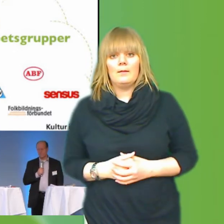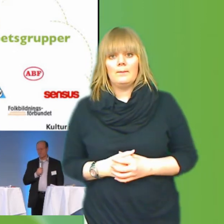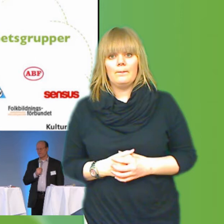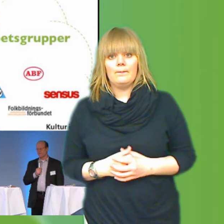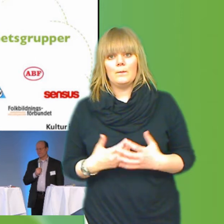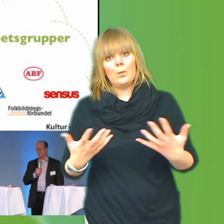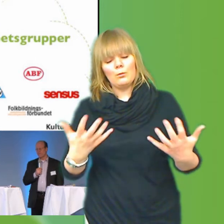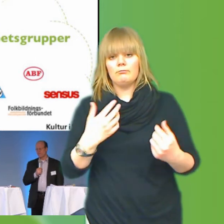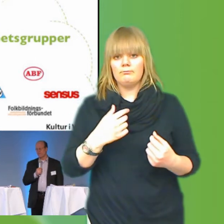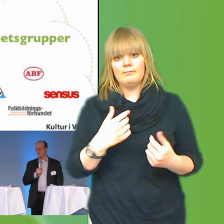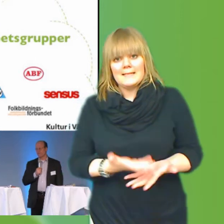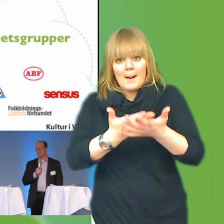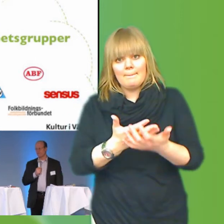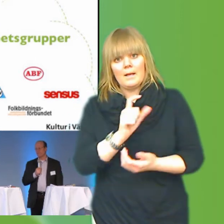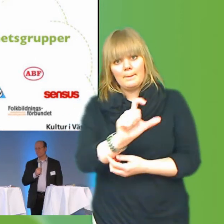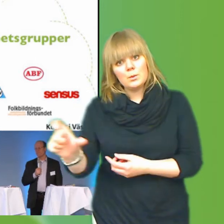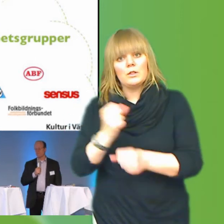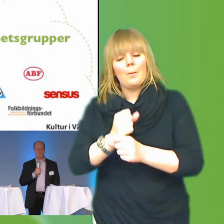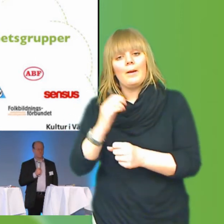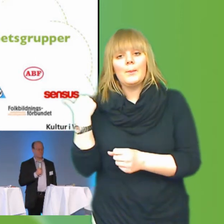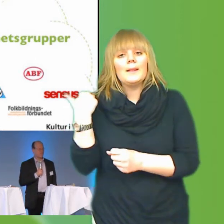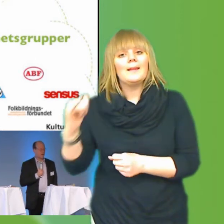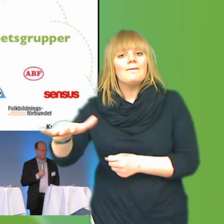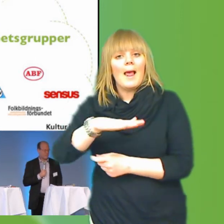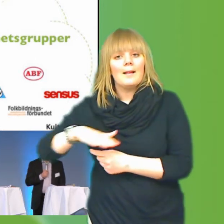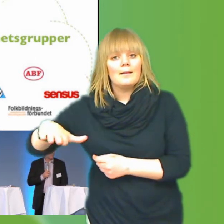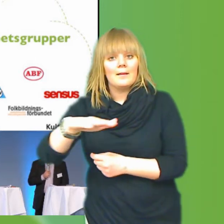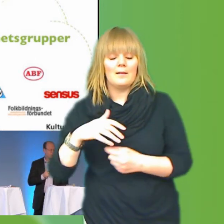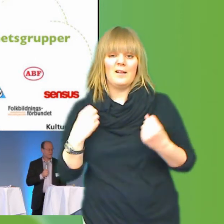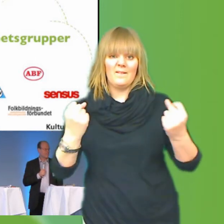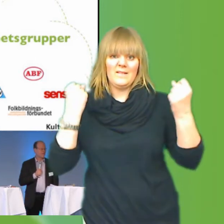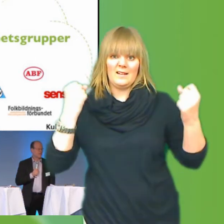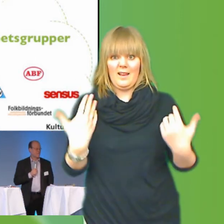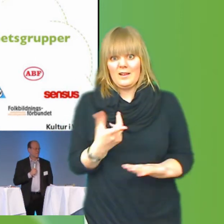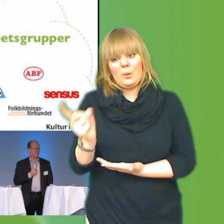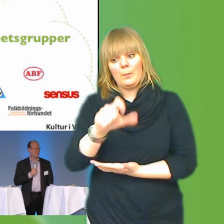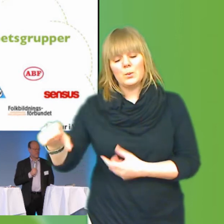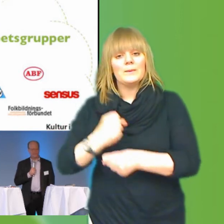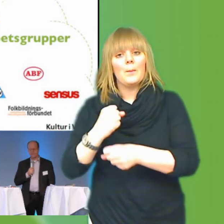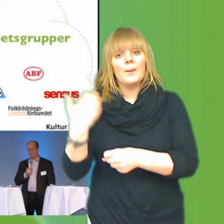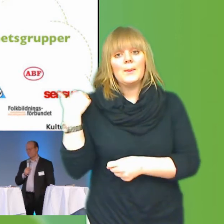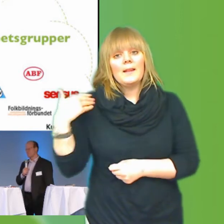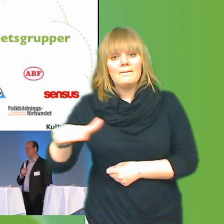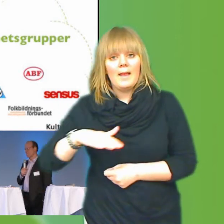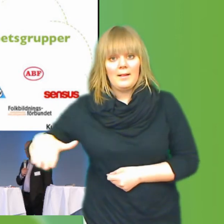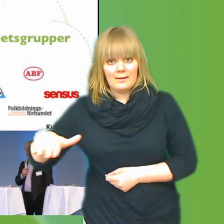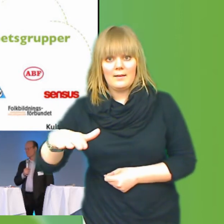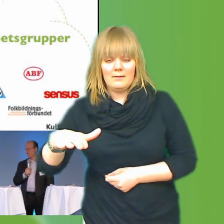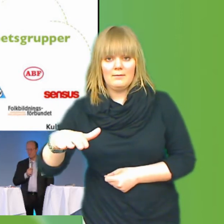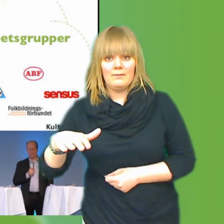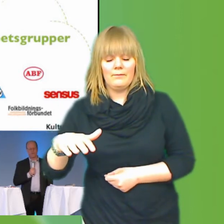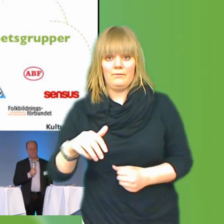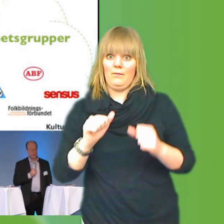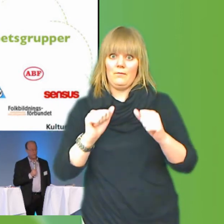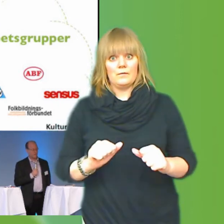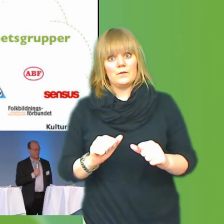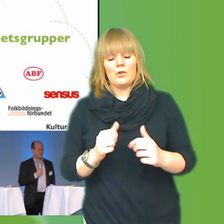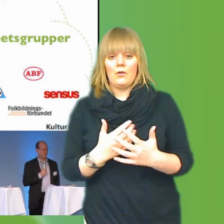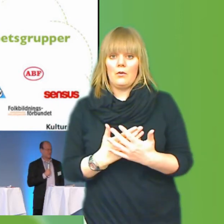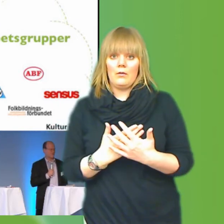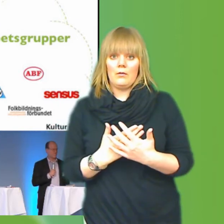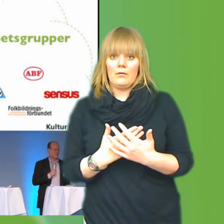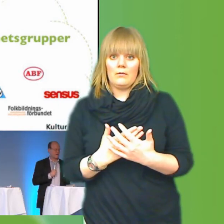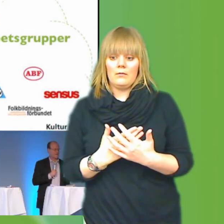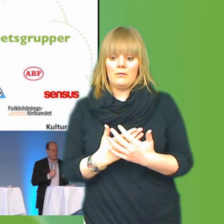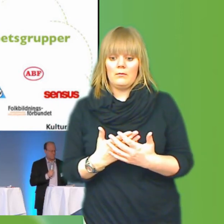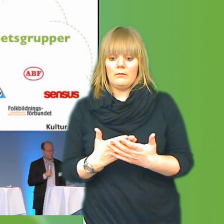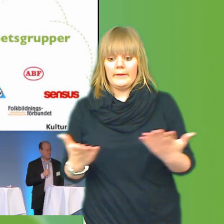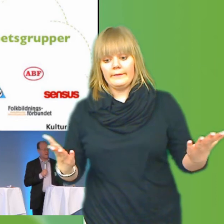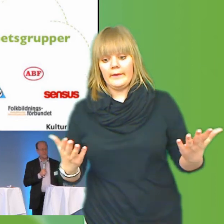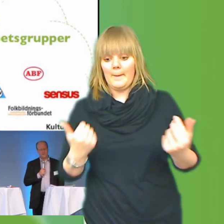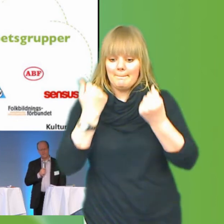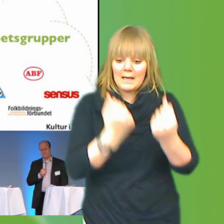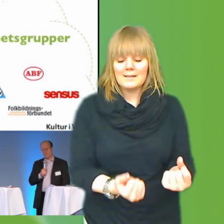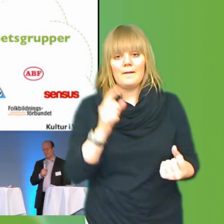Det är de som gör arbetet där ute. Sen finns en kampanjledning också.